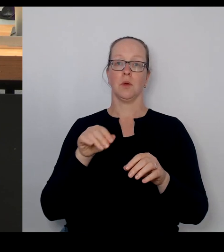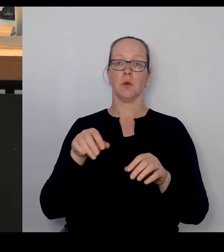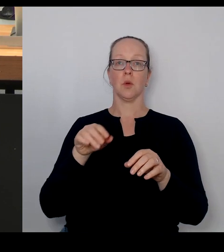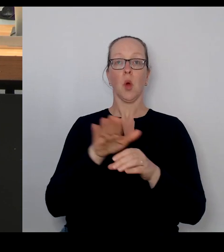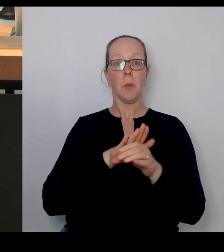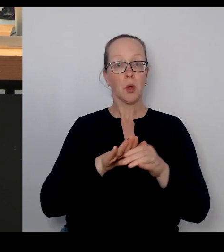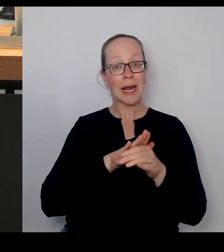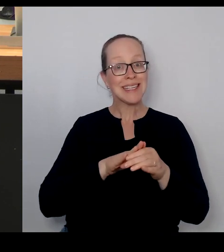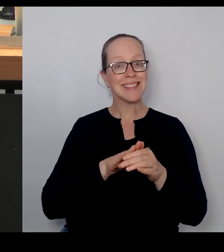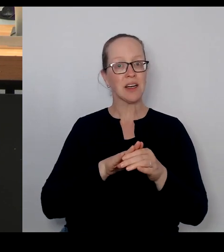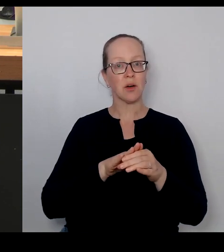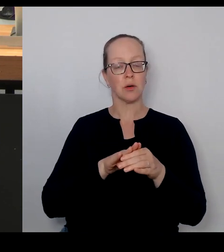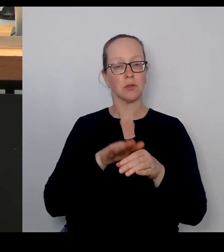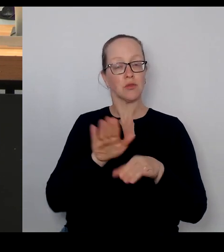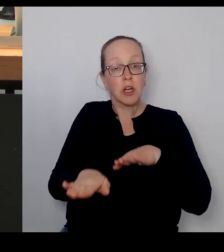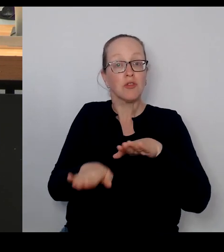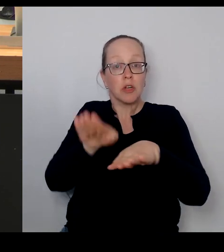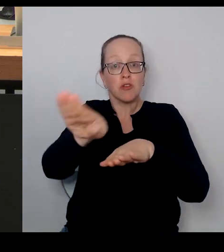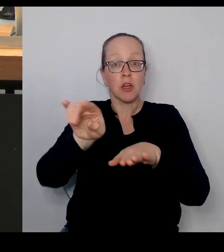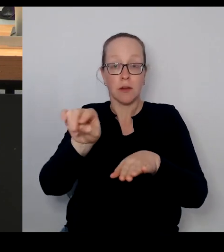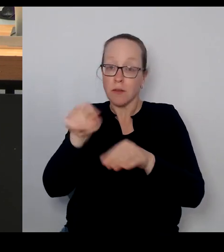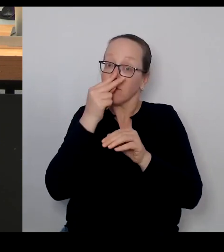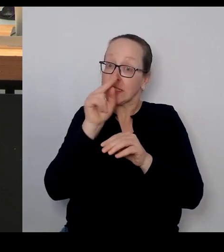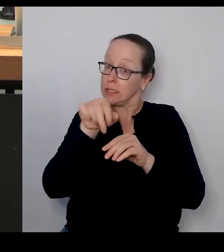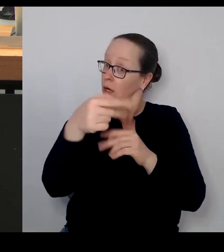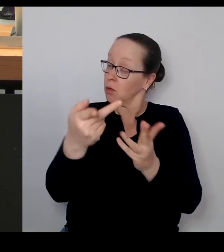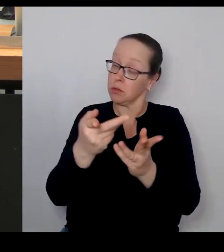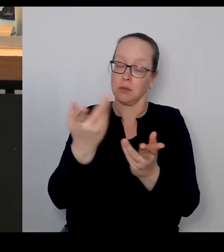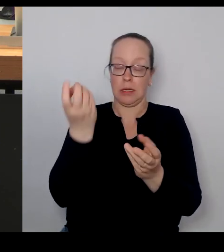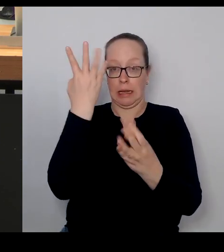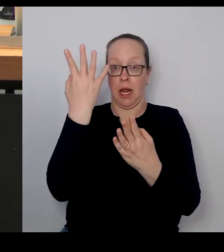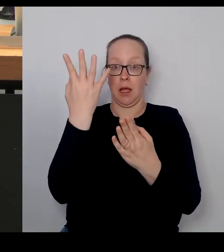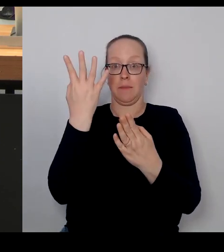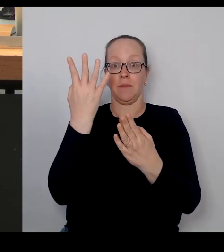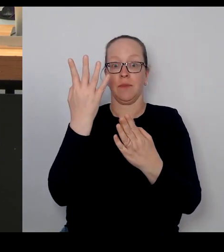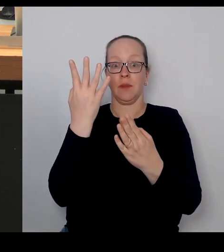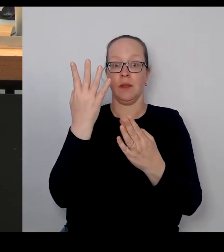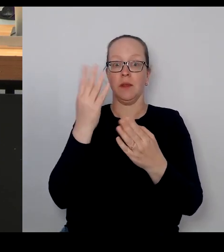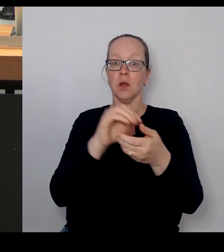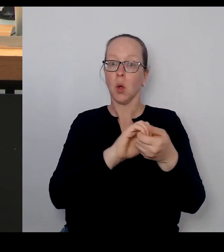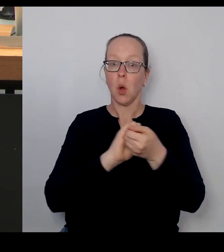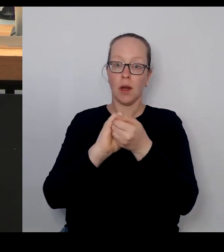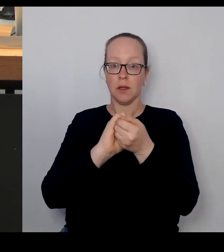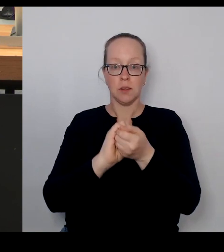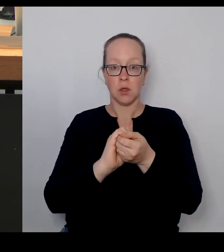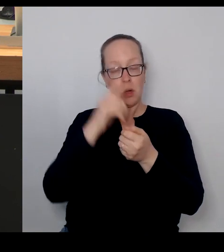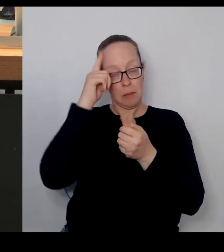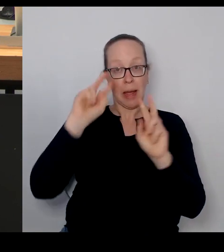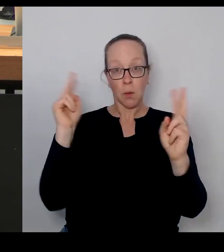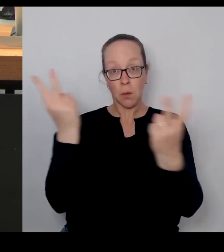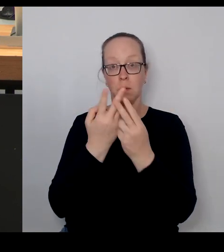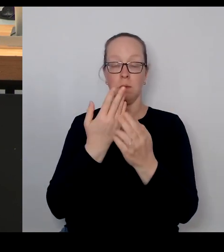weil sie sich nicht einig ist. Im Haushalt haben sie keinerlei Vorsorge getroffen, und es hilft den Beschäftigten gar